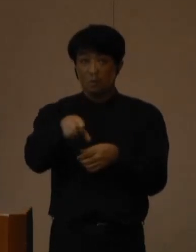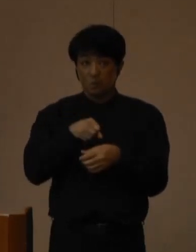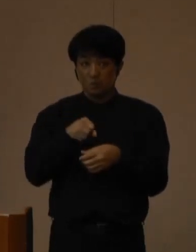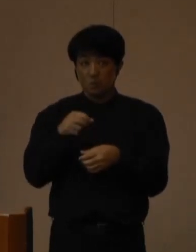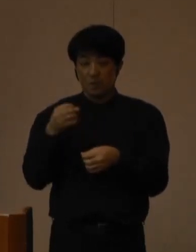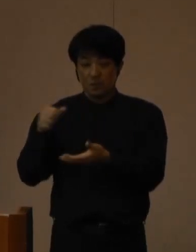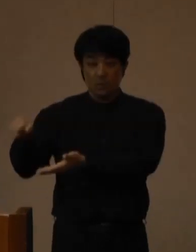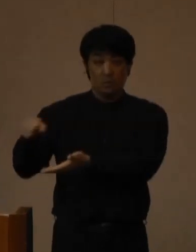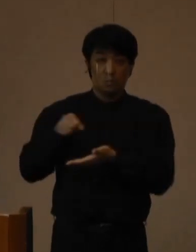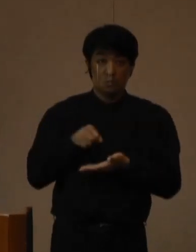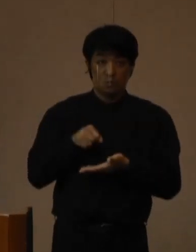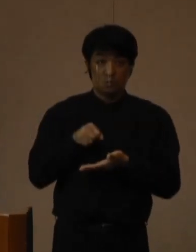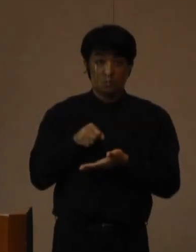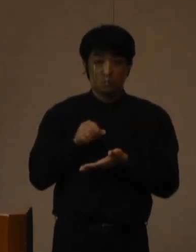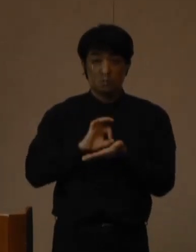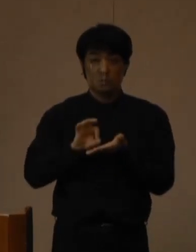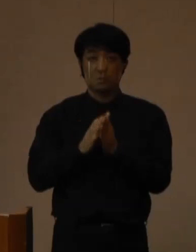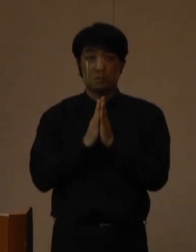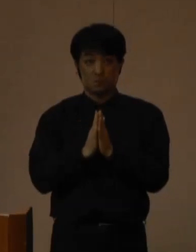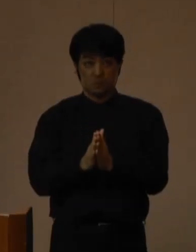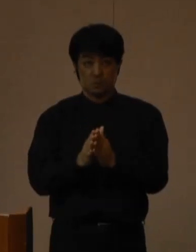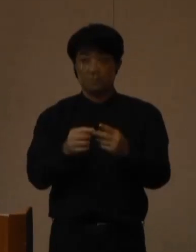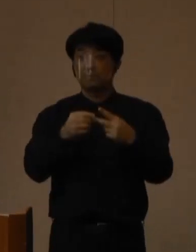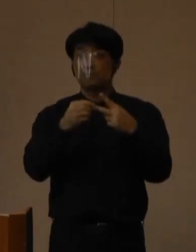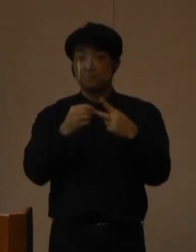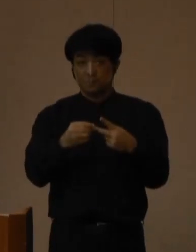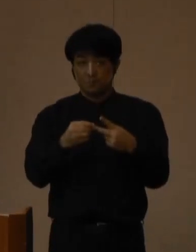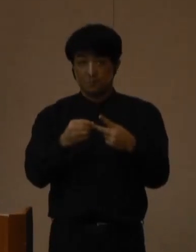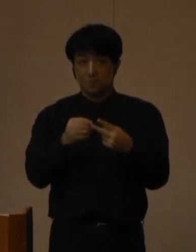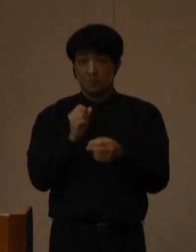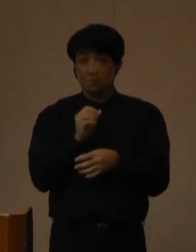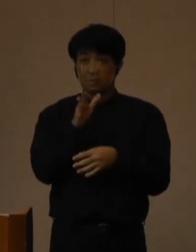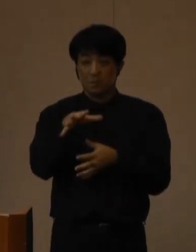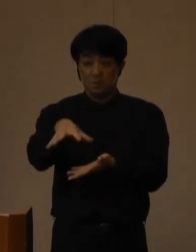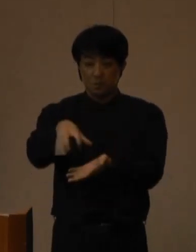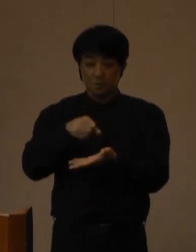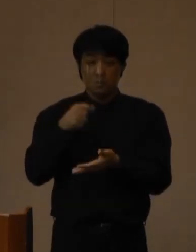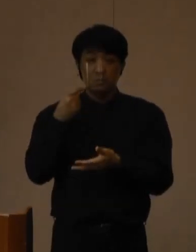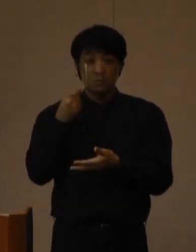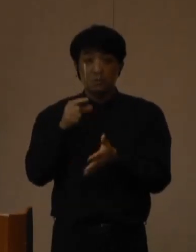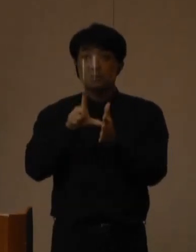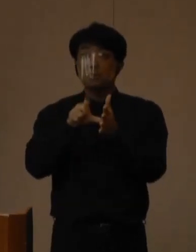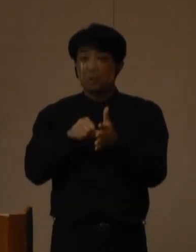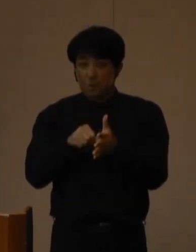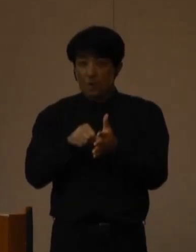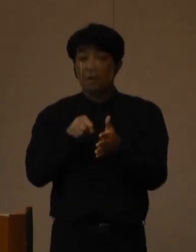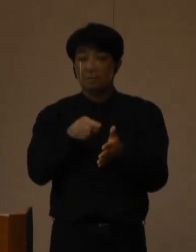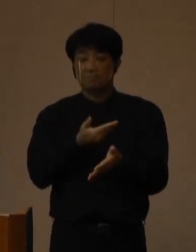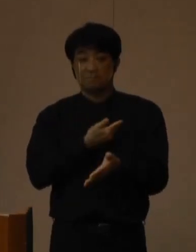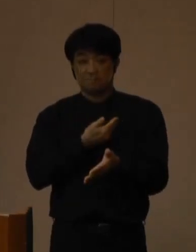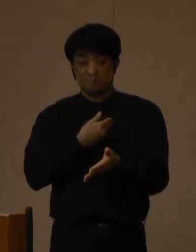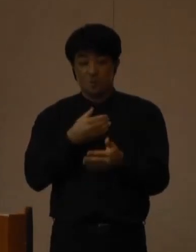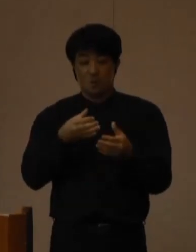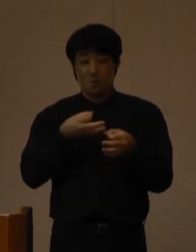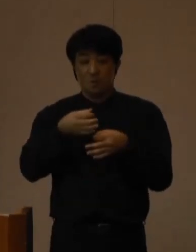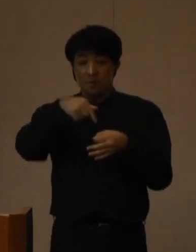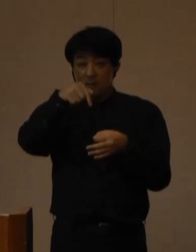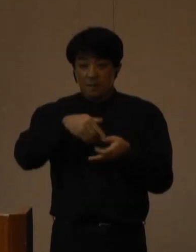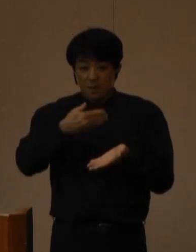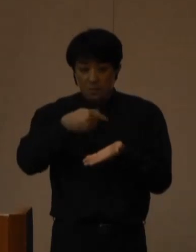２つめ、テイクアウト等を利用できず、やむを得ず店内で会食する際には、４人以下の利用制限を